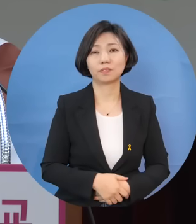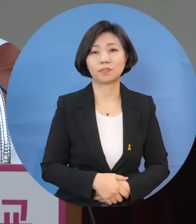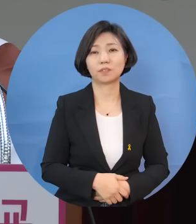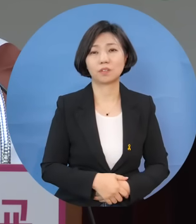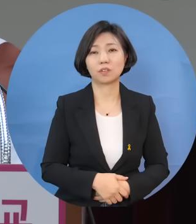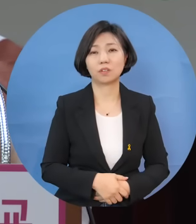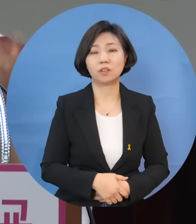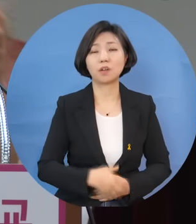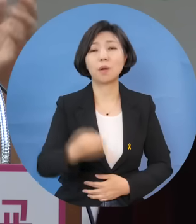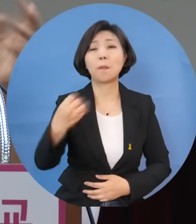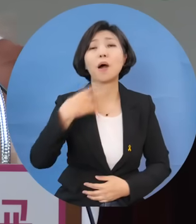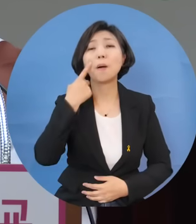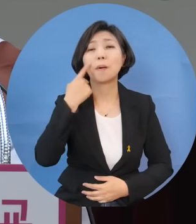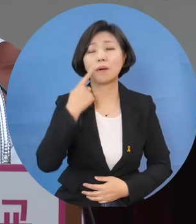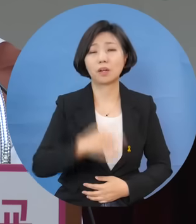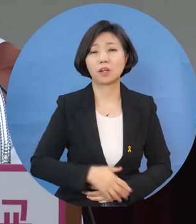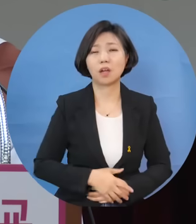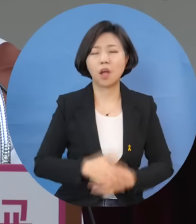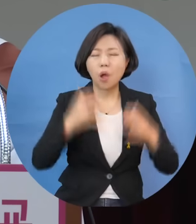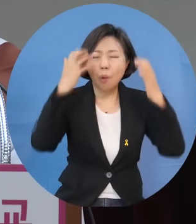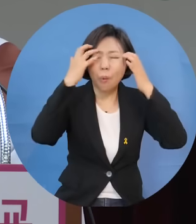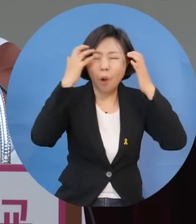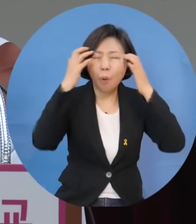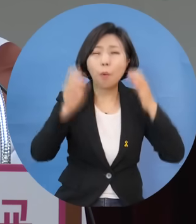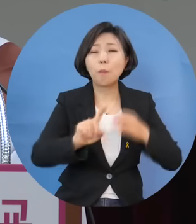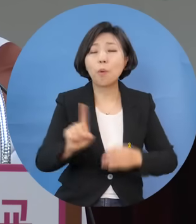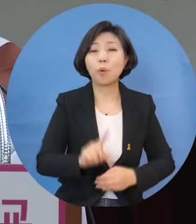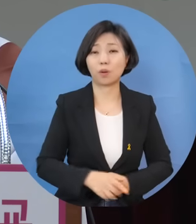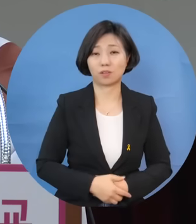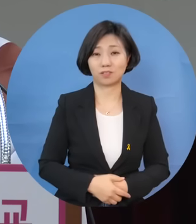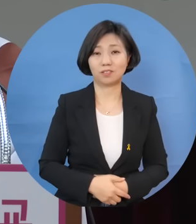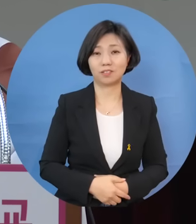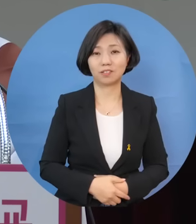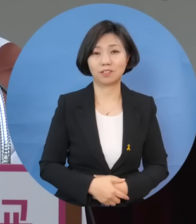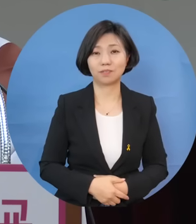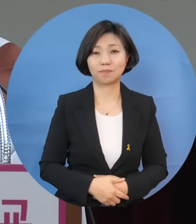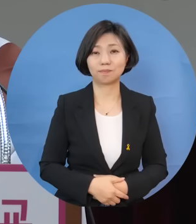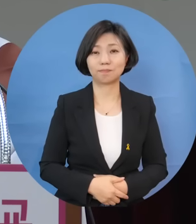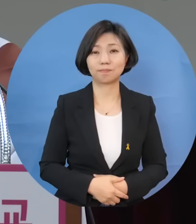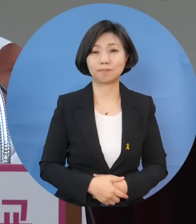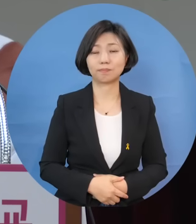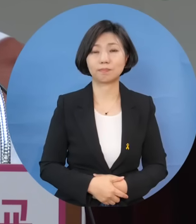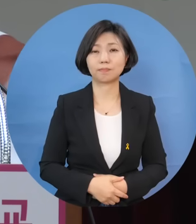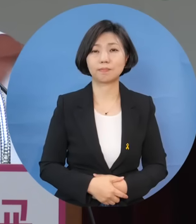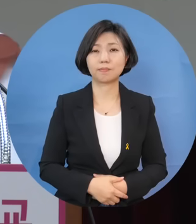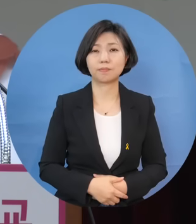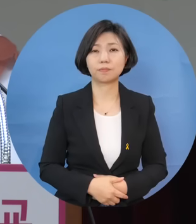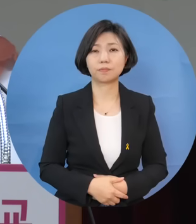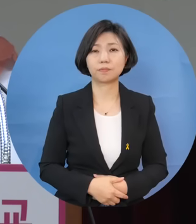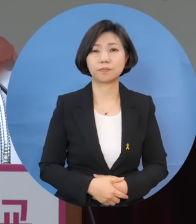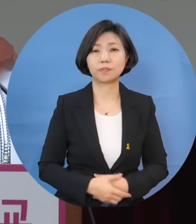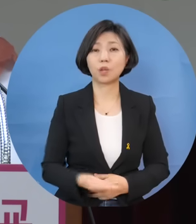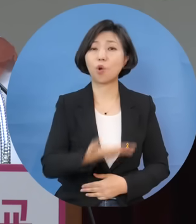한 번 얘기해봐요. 뭐가 괴로운지... 그런데 여러분은 어떻게 얘기하냐면...